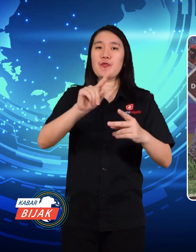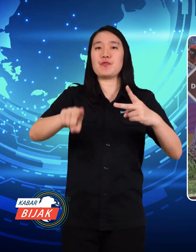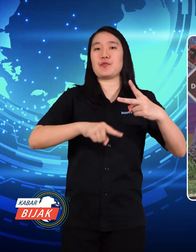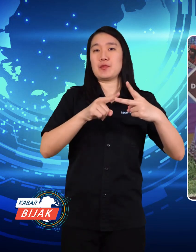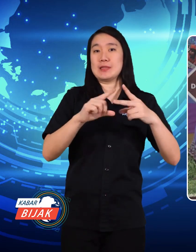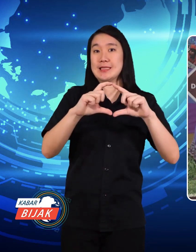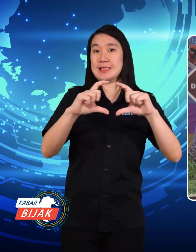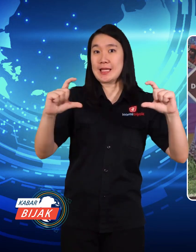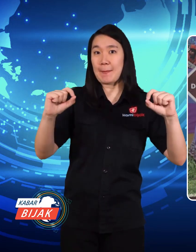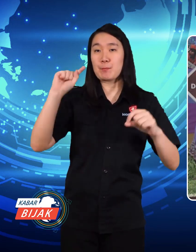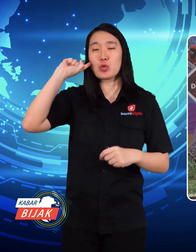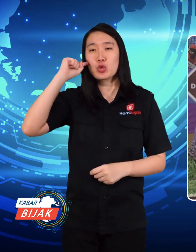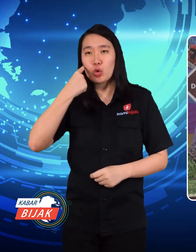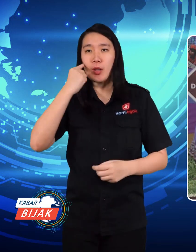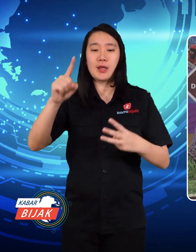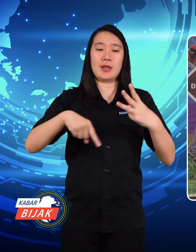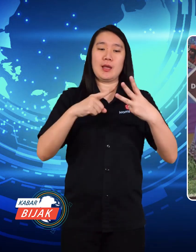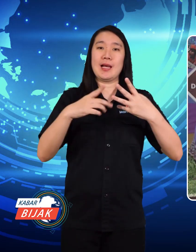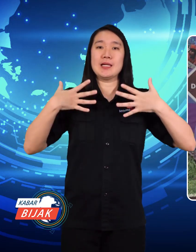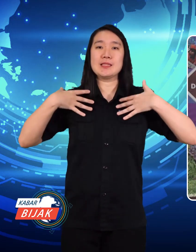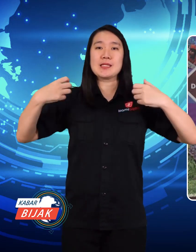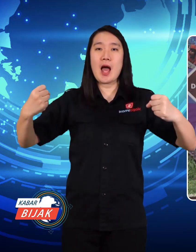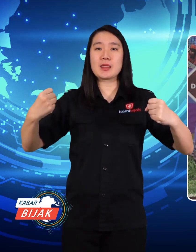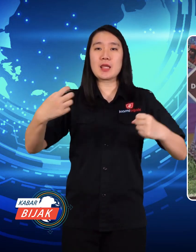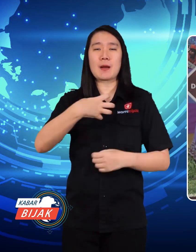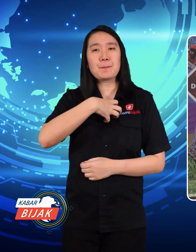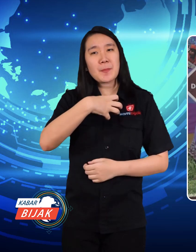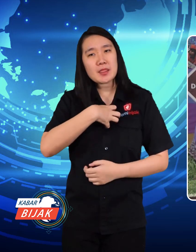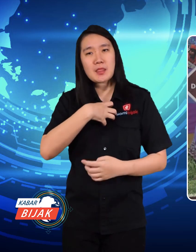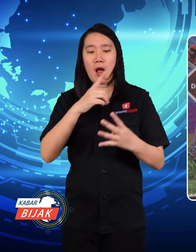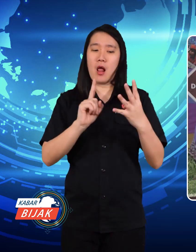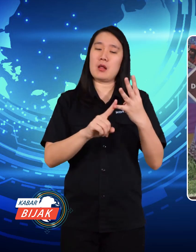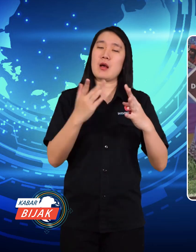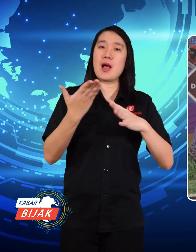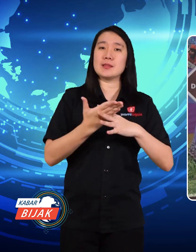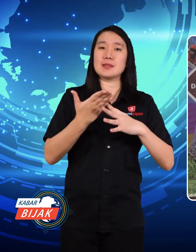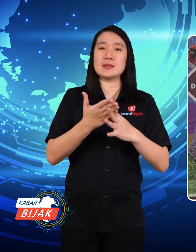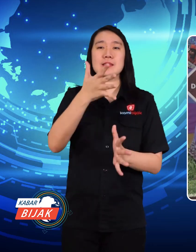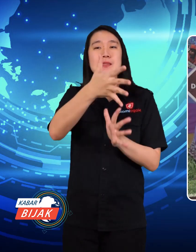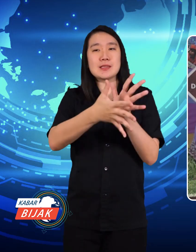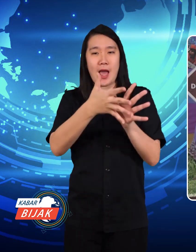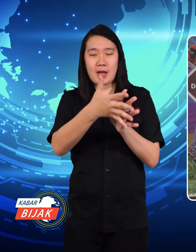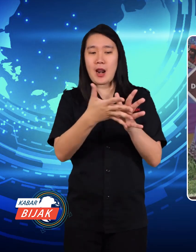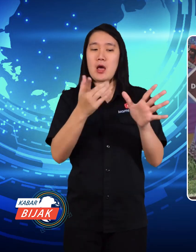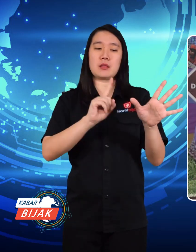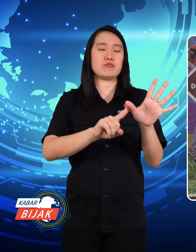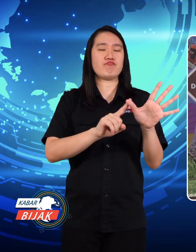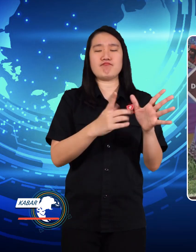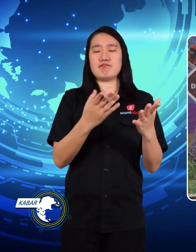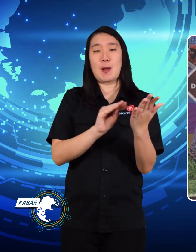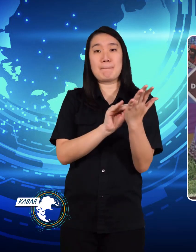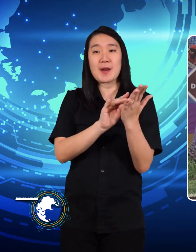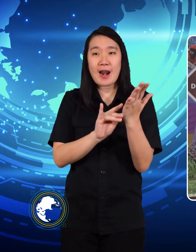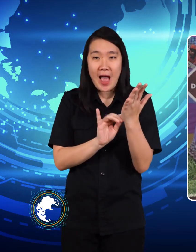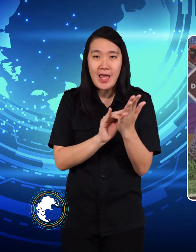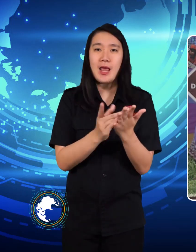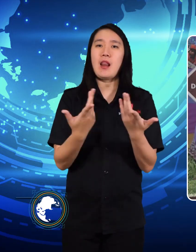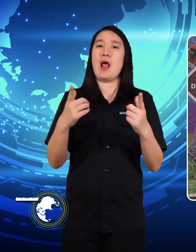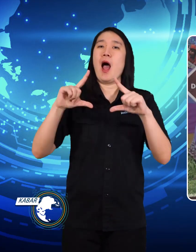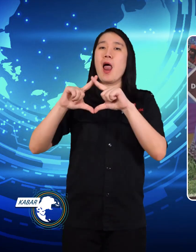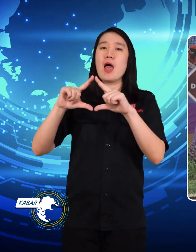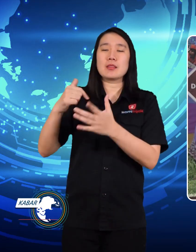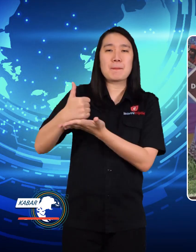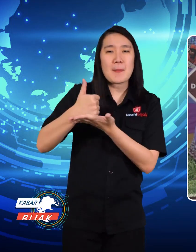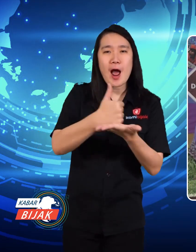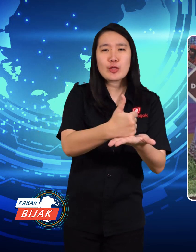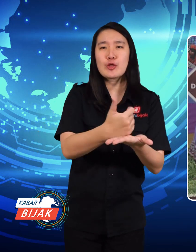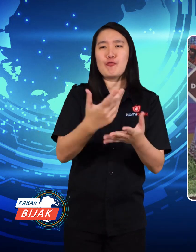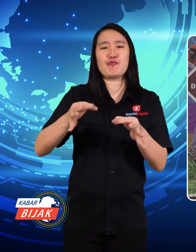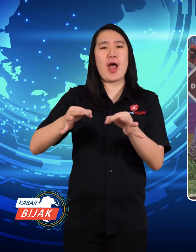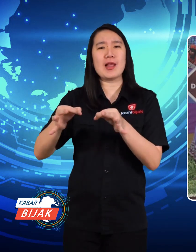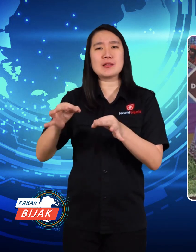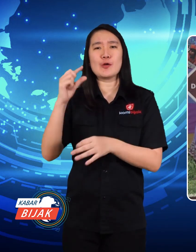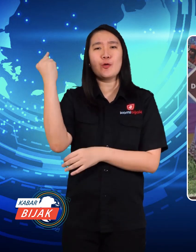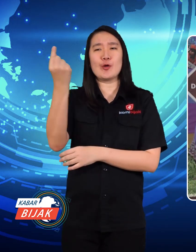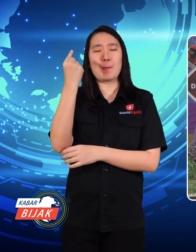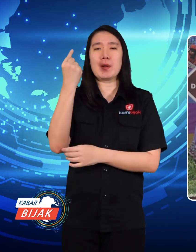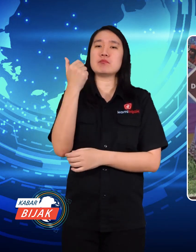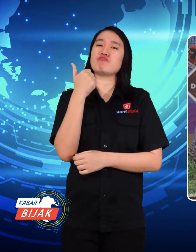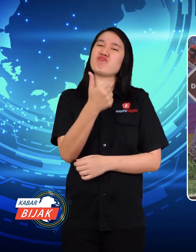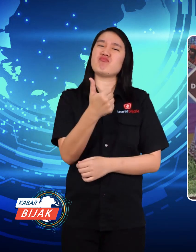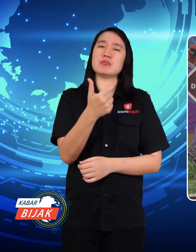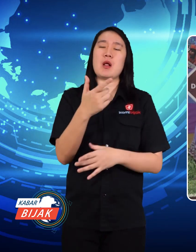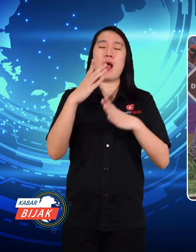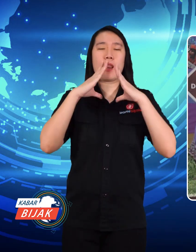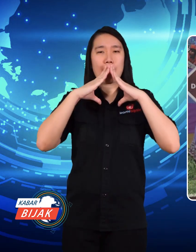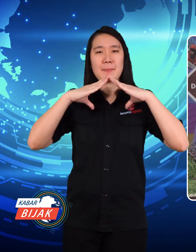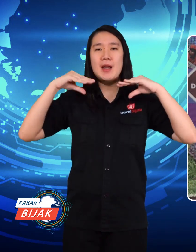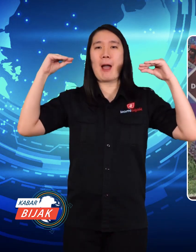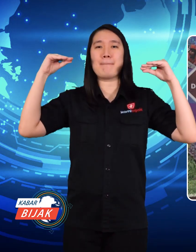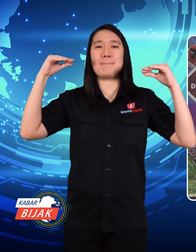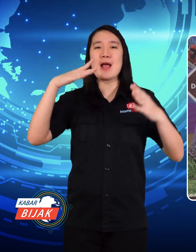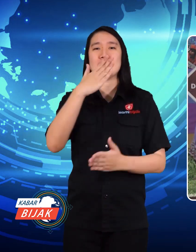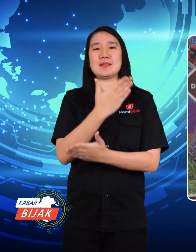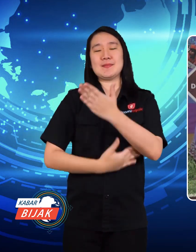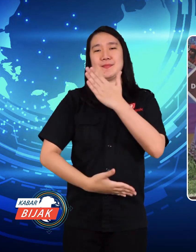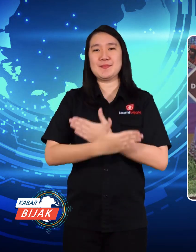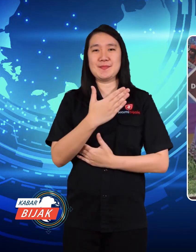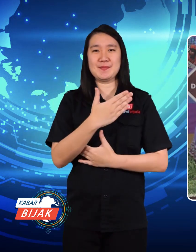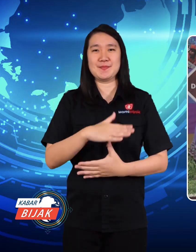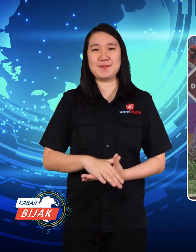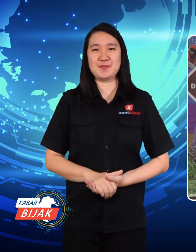SIM Tuli, kesehatan mental, akses Bahasa Isyarat, braille, alat bantu, dan fasilitas umum lebih ramah Disabilitas.